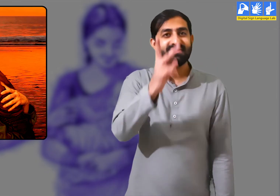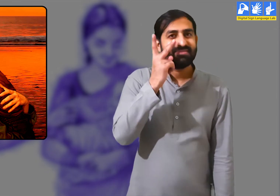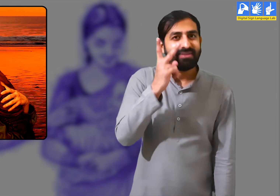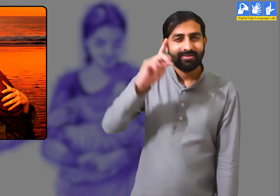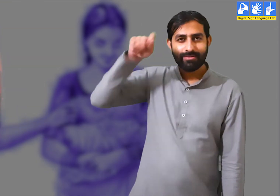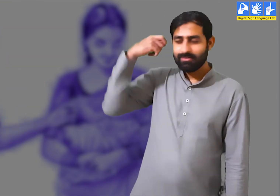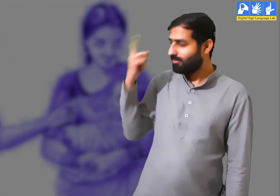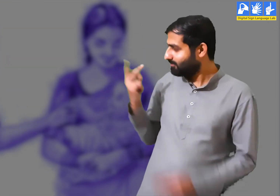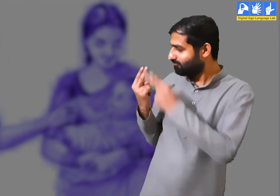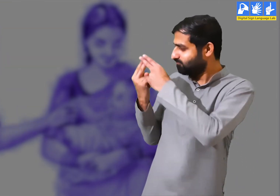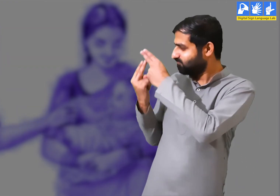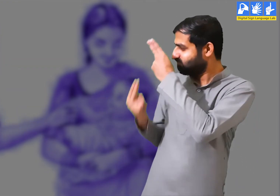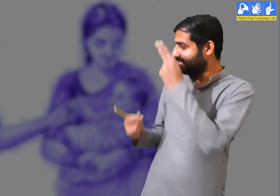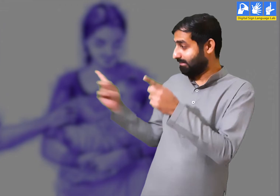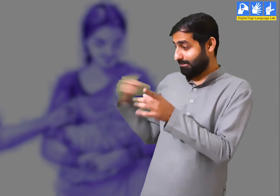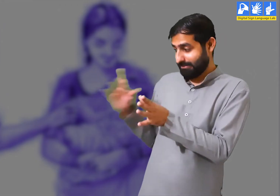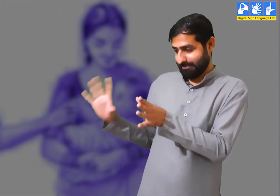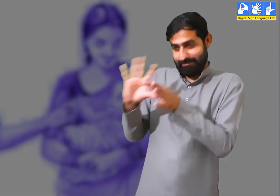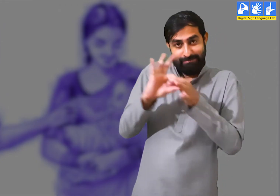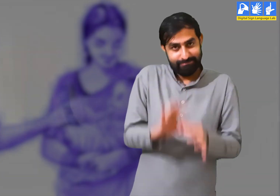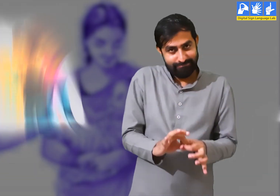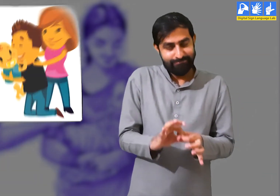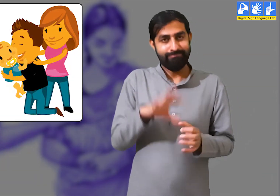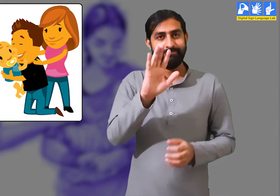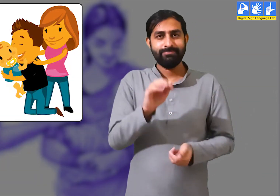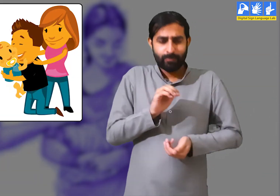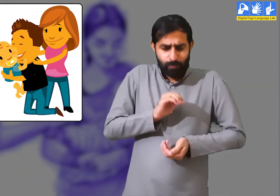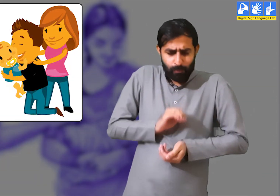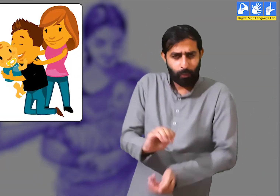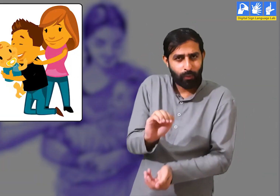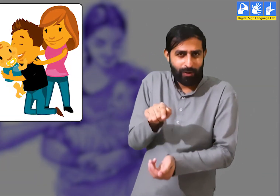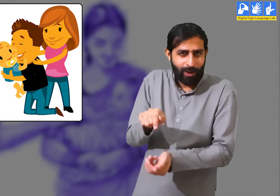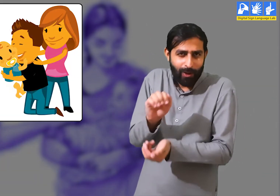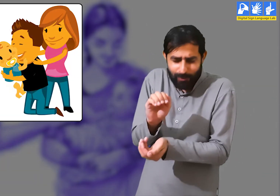आप सभी ने इस कविता के बारे में जाना। इससे जुडी मैं आपको एक बात बताता हूँ।